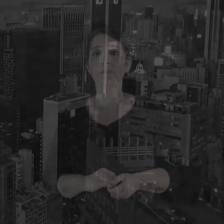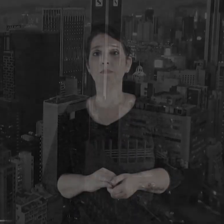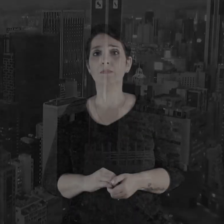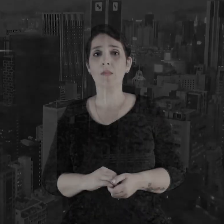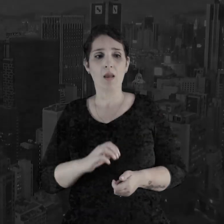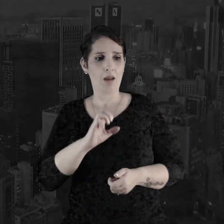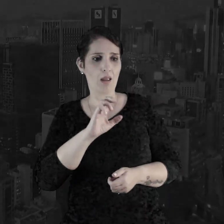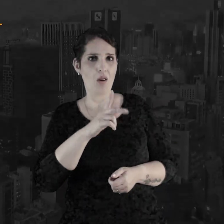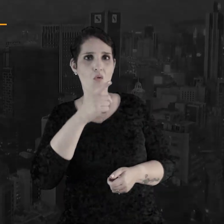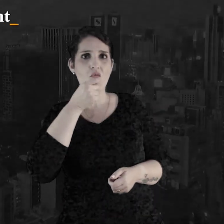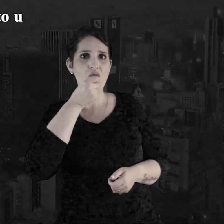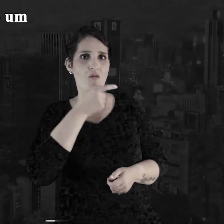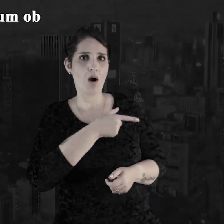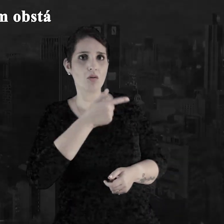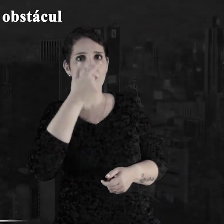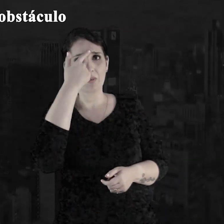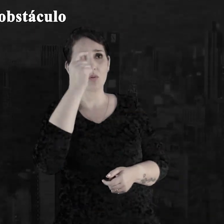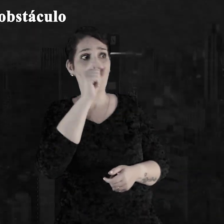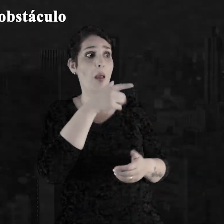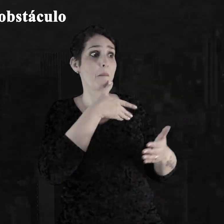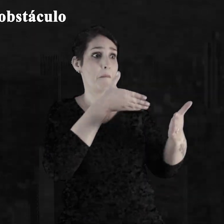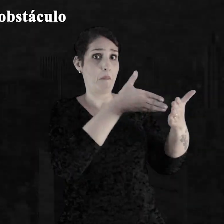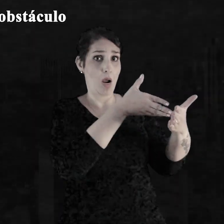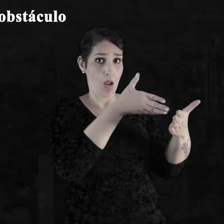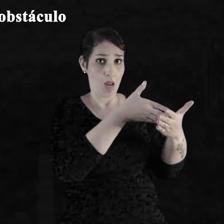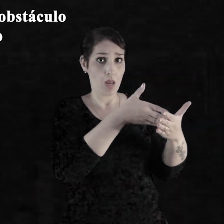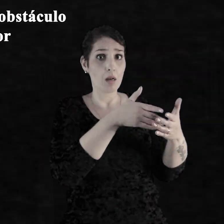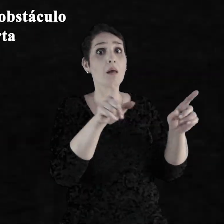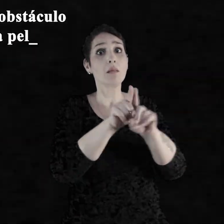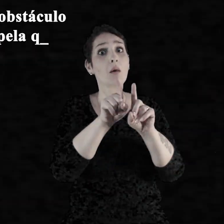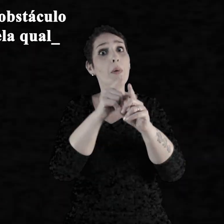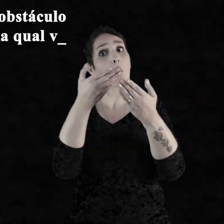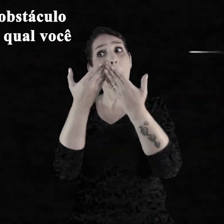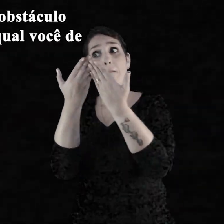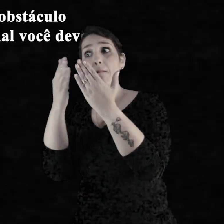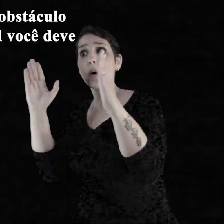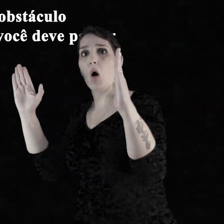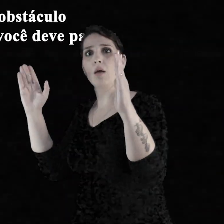O falso eu é tanto um obstáculo quanto uma porta pela qual você deve passar